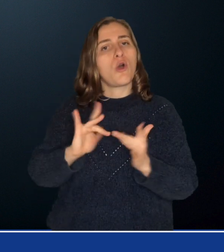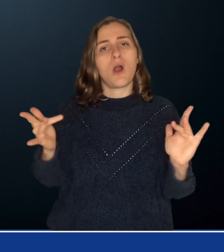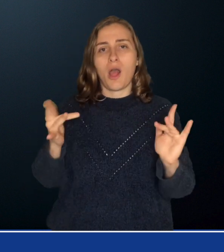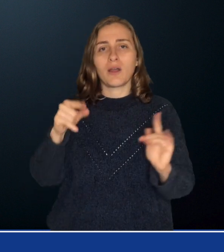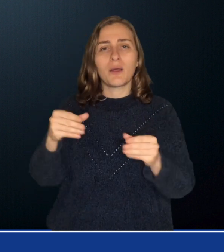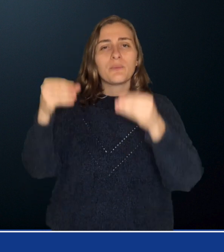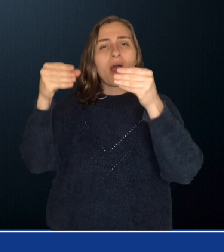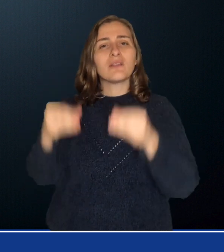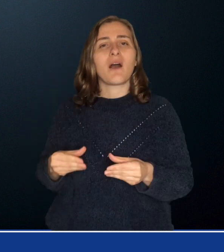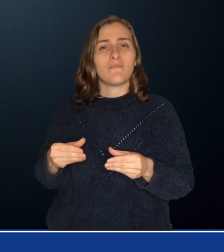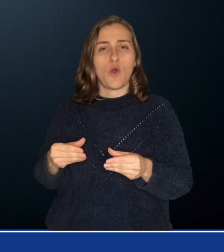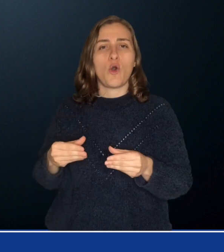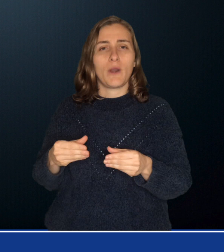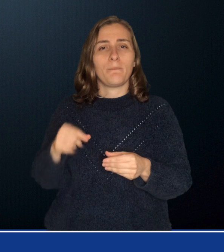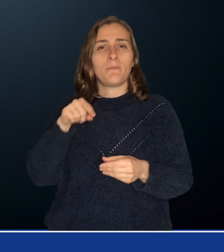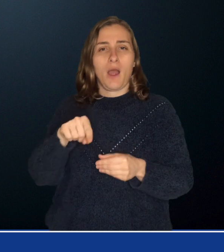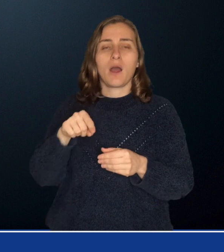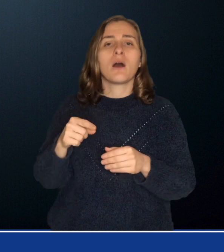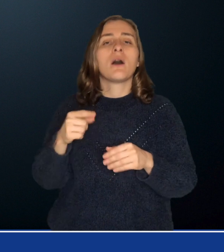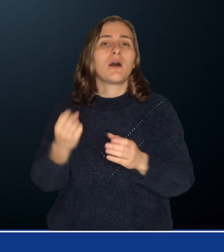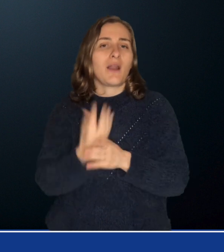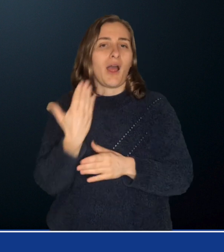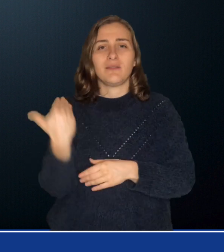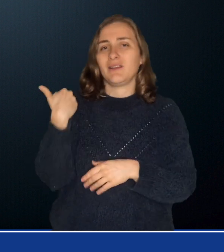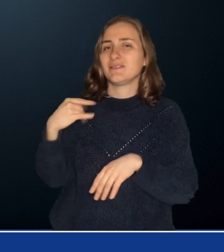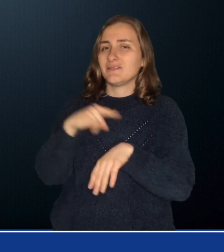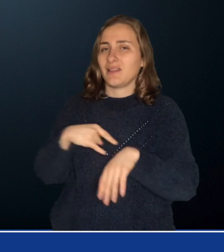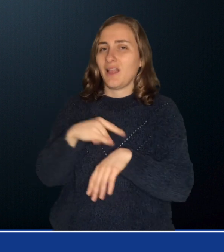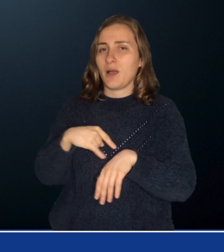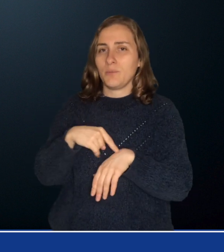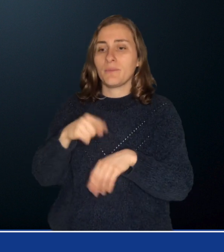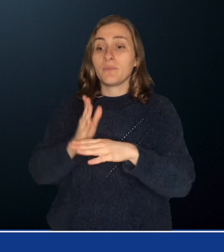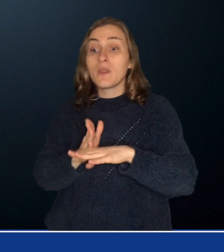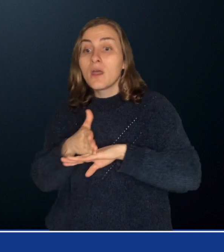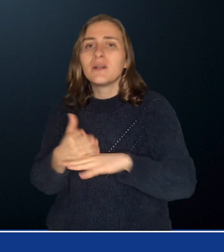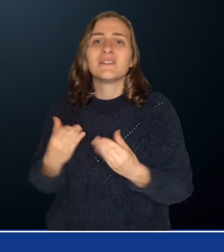Come si legge nel Decreto, sarà possibile fare richiesta esclusivamente sulla piattaforma online avviata lo scorso settembre